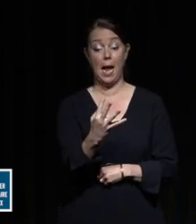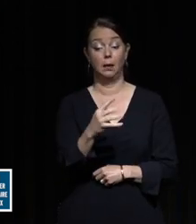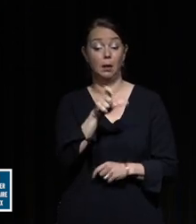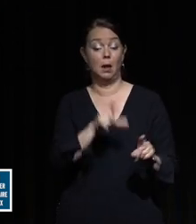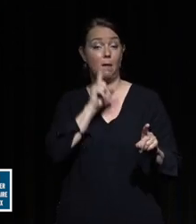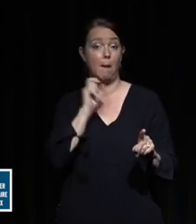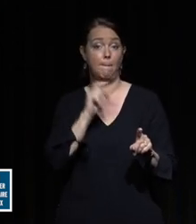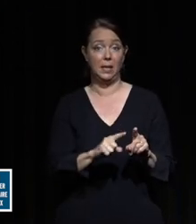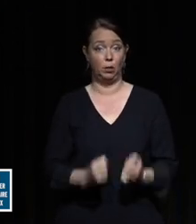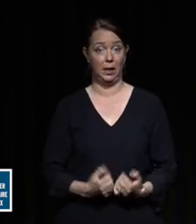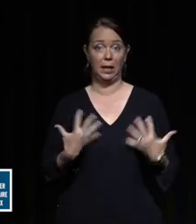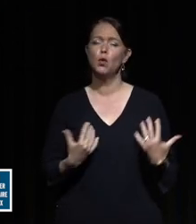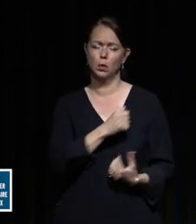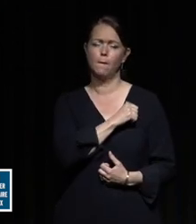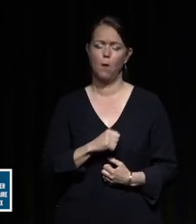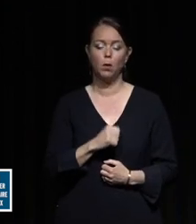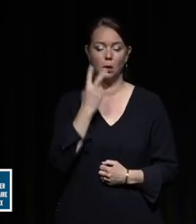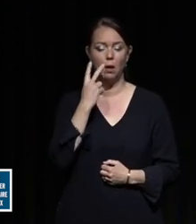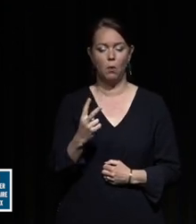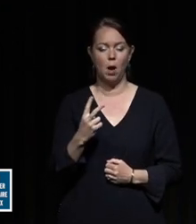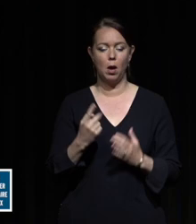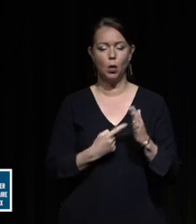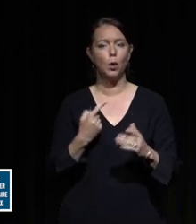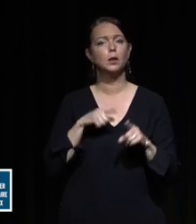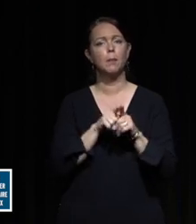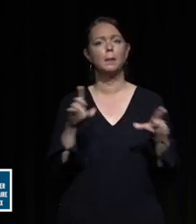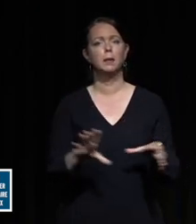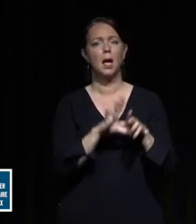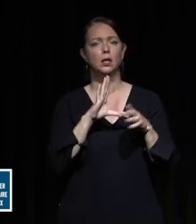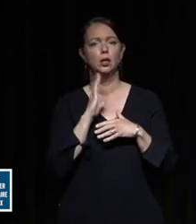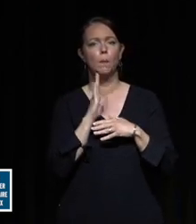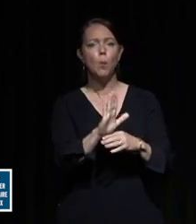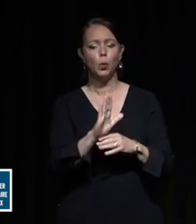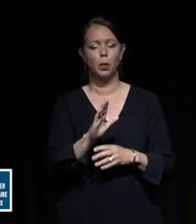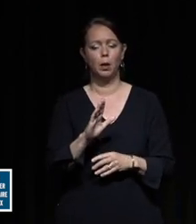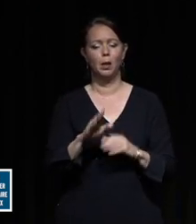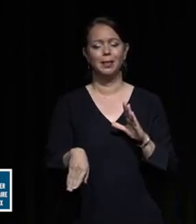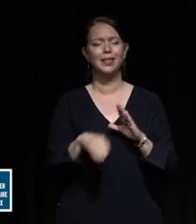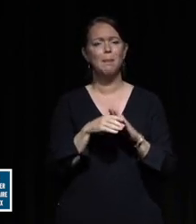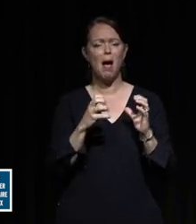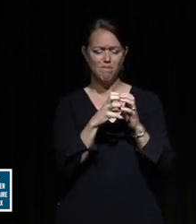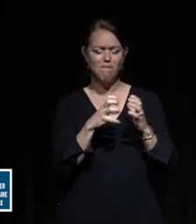le clip là je vous repasse les mêmes images vous avez vu au début une masse blanche très importante